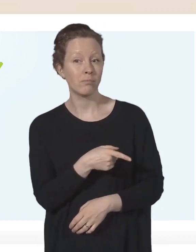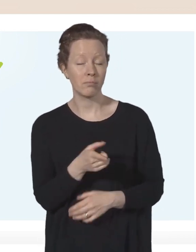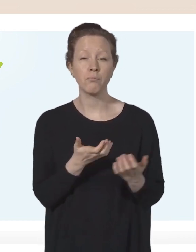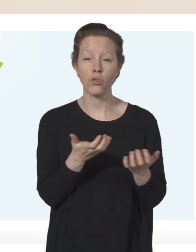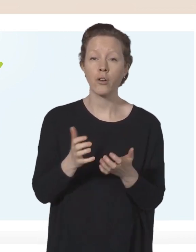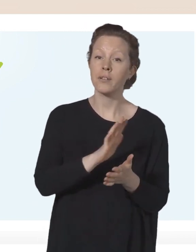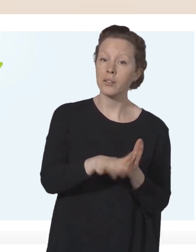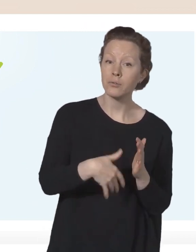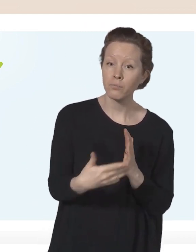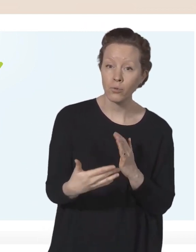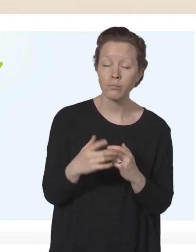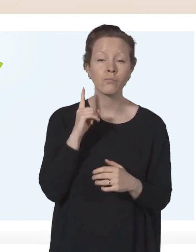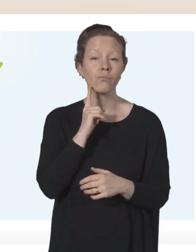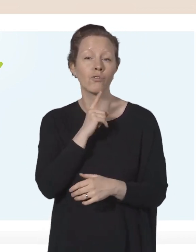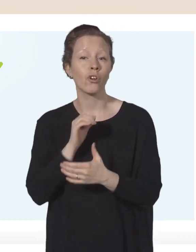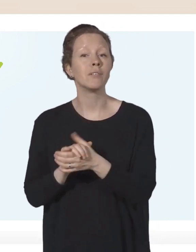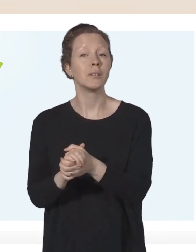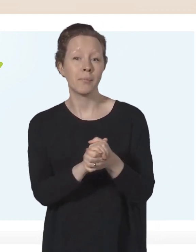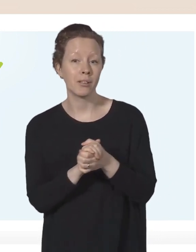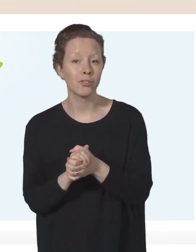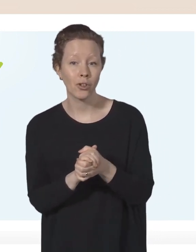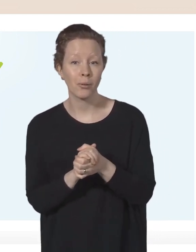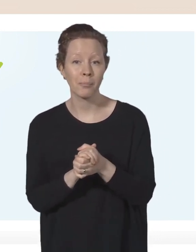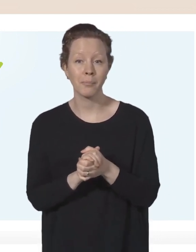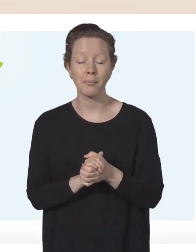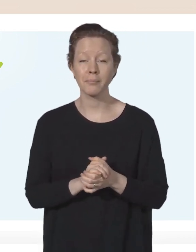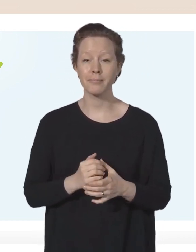behöver teckenspråket och dövgemenskapen.